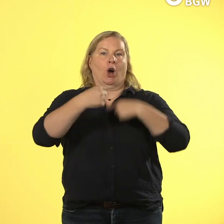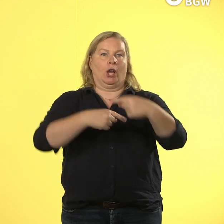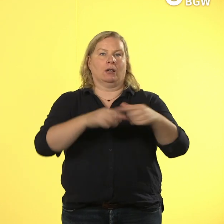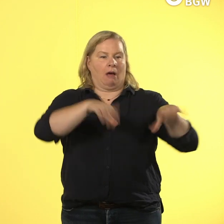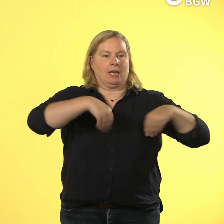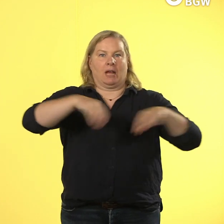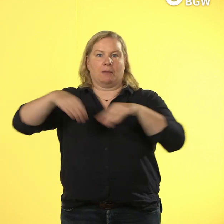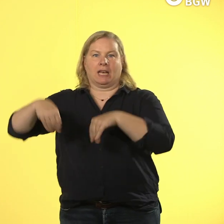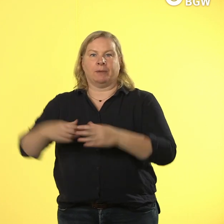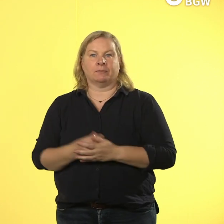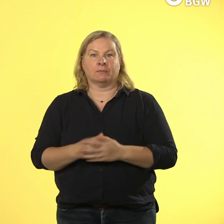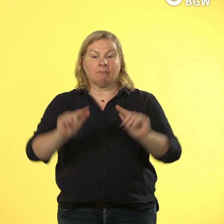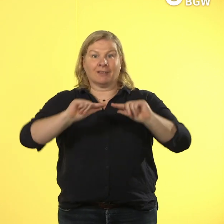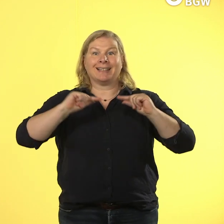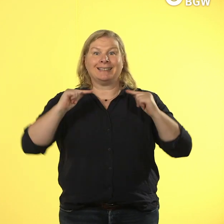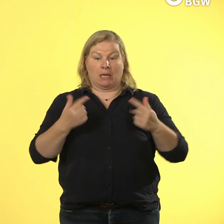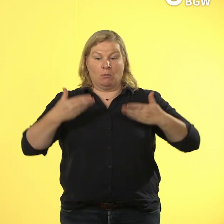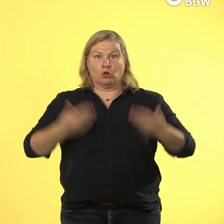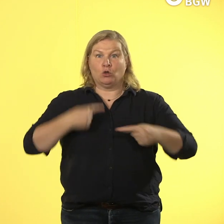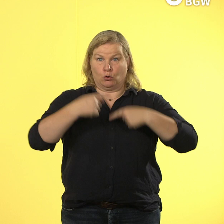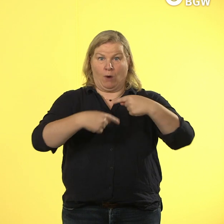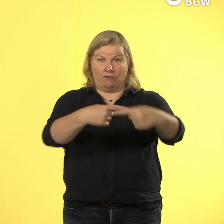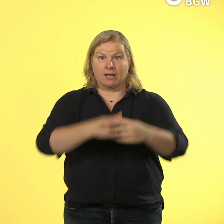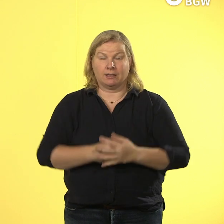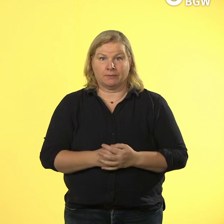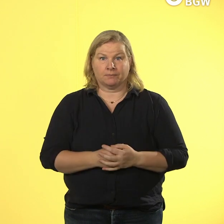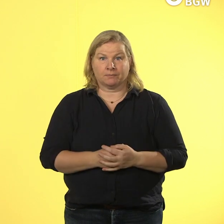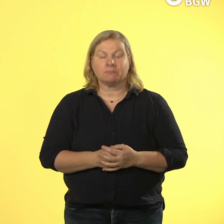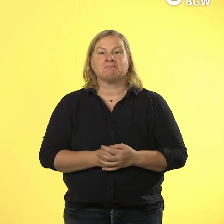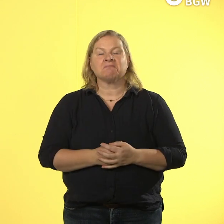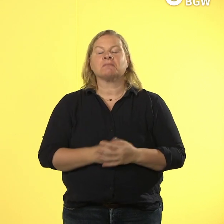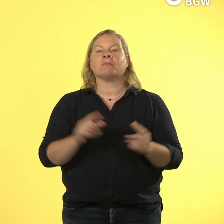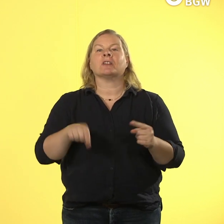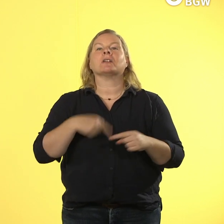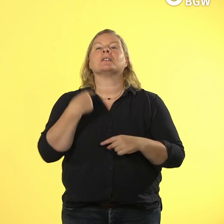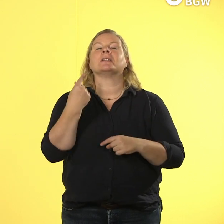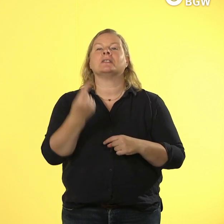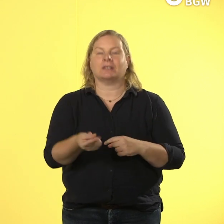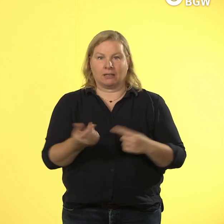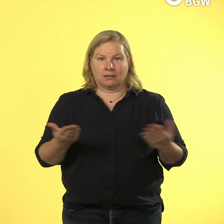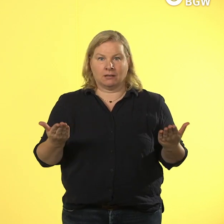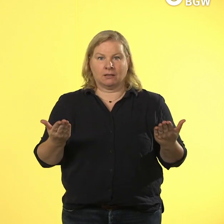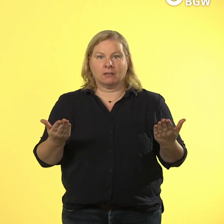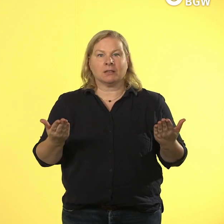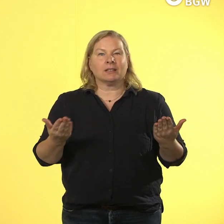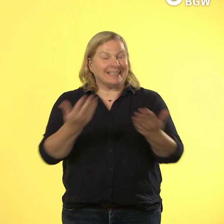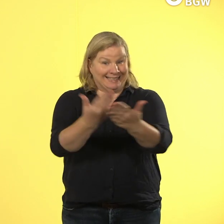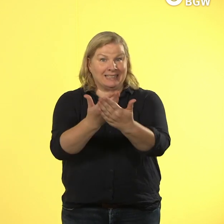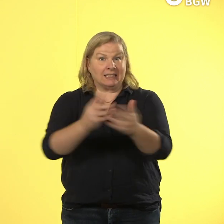dann werden wir auf jeden Fall mit diesem Impulsreferat, mit diesem Paradigmenwechsel, nur das Schlechte sehen.